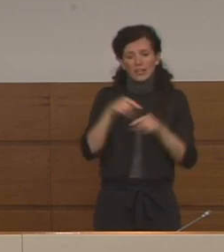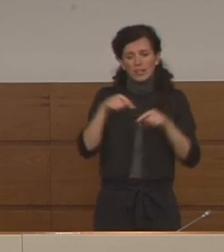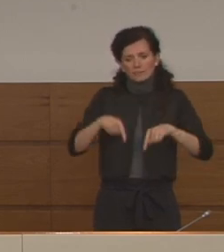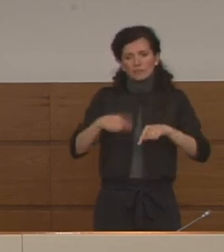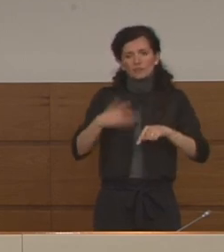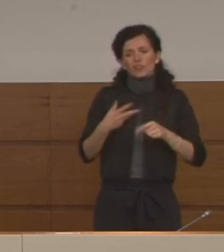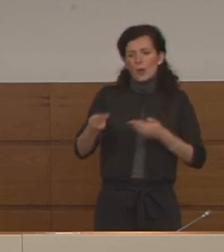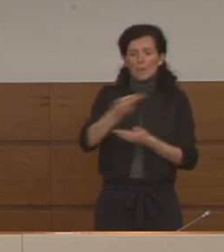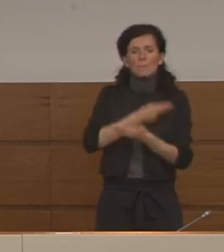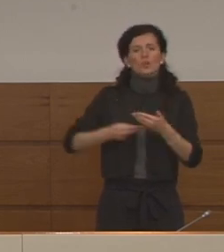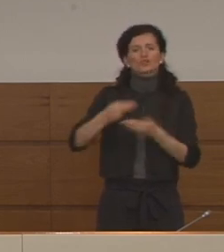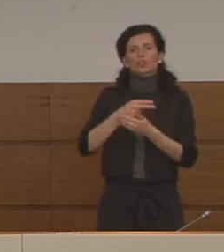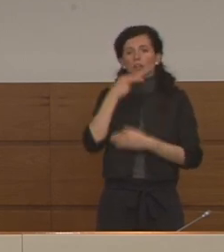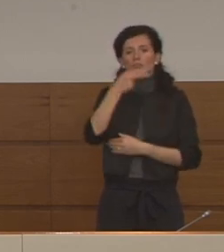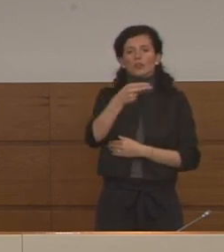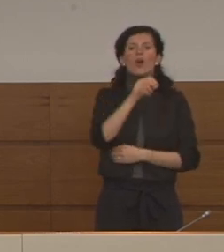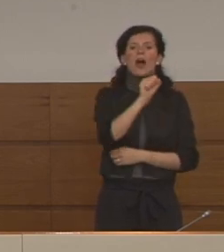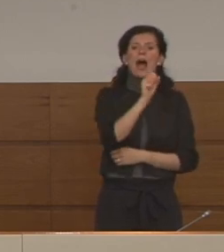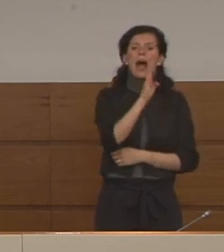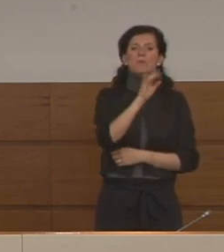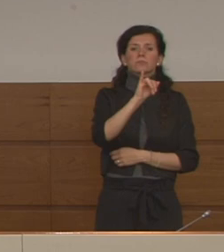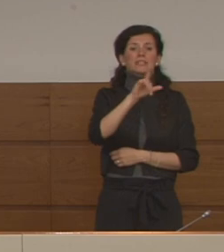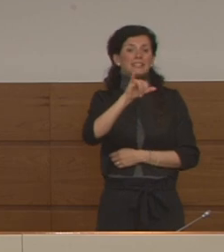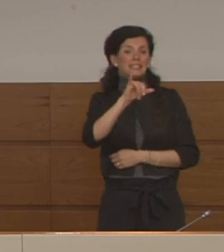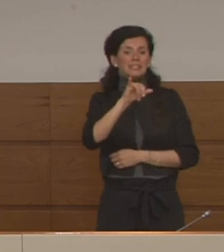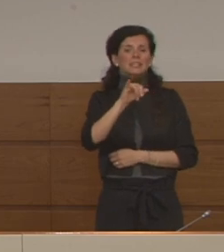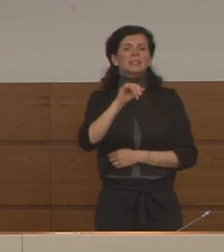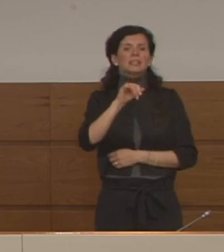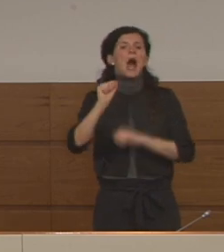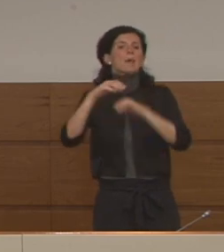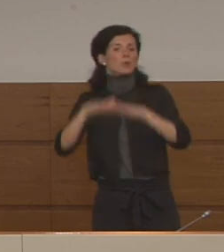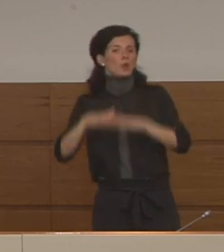progetto che si chiama "Abili a proteggere". Abbiamo dei ragazzi disabili